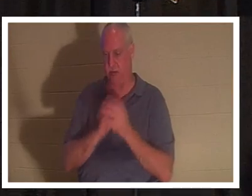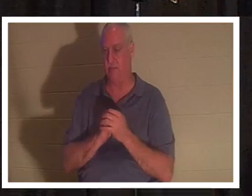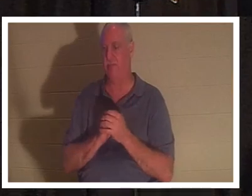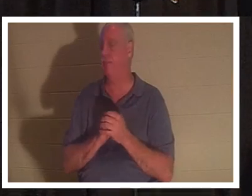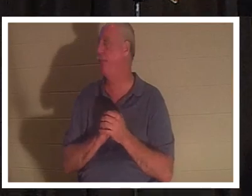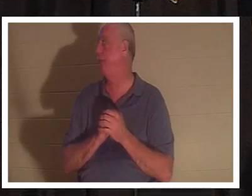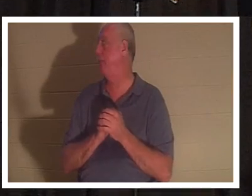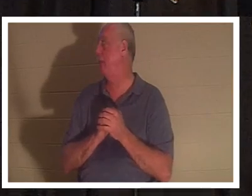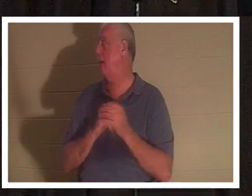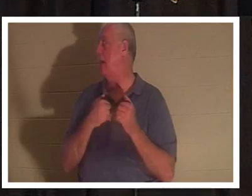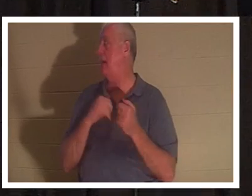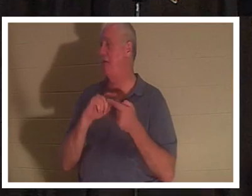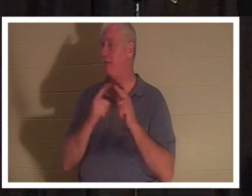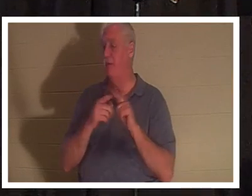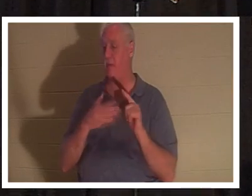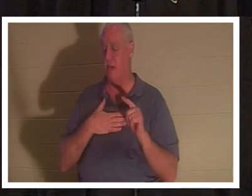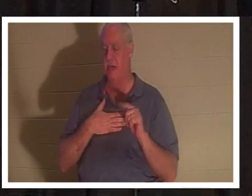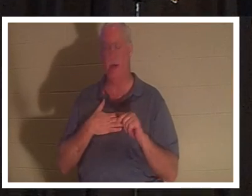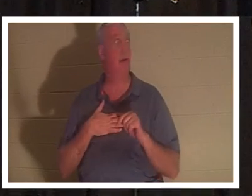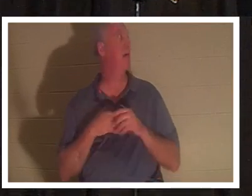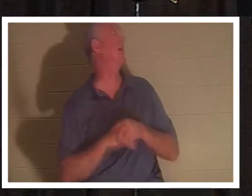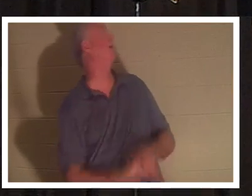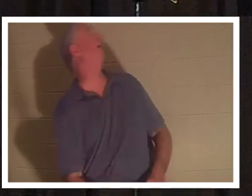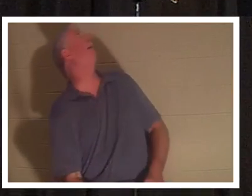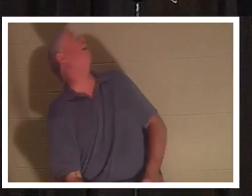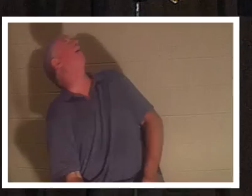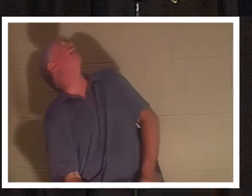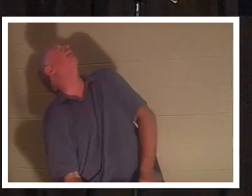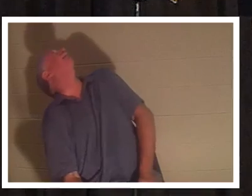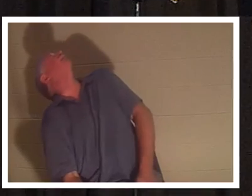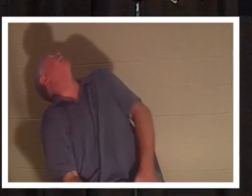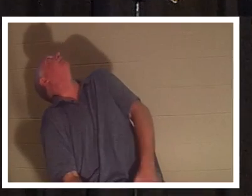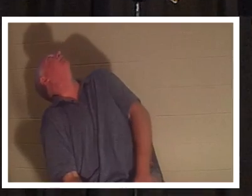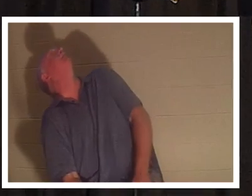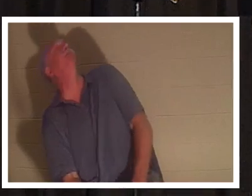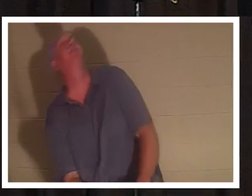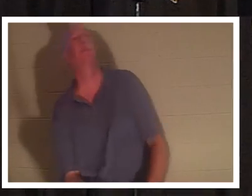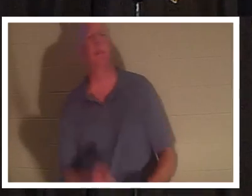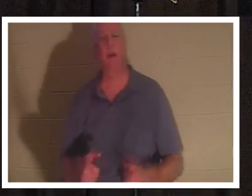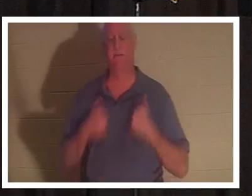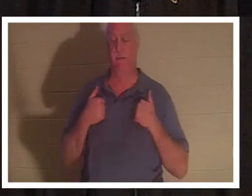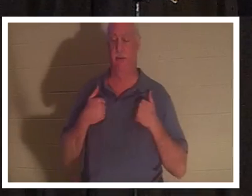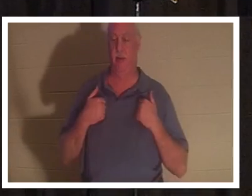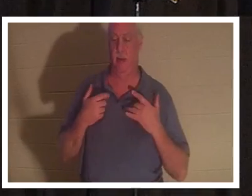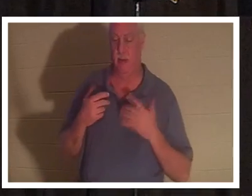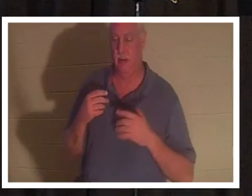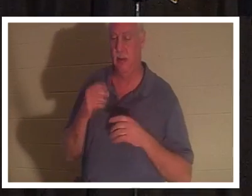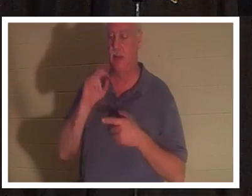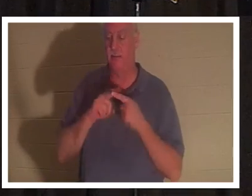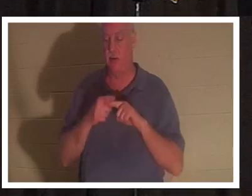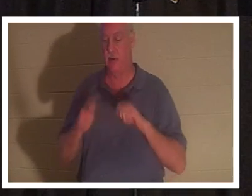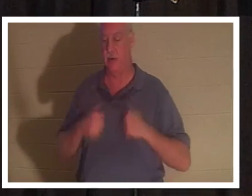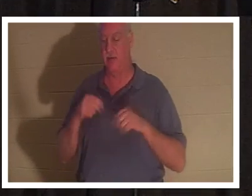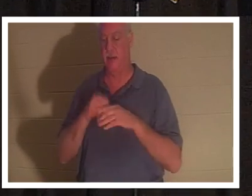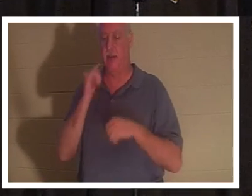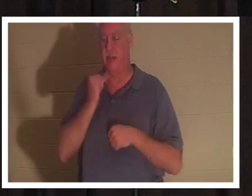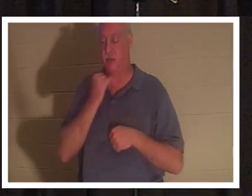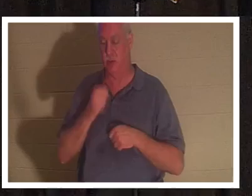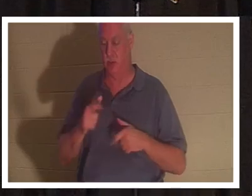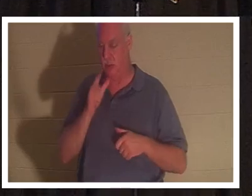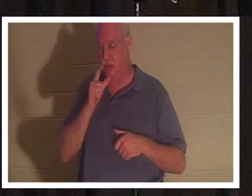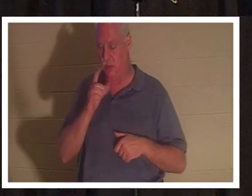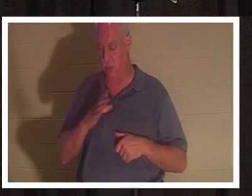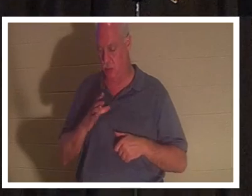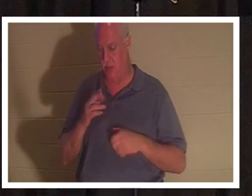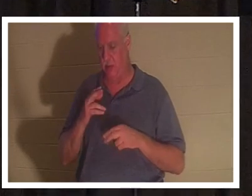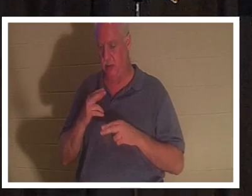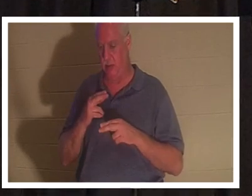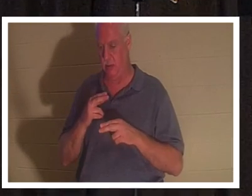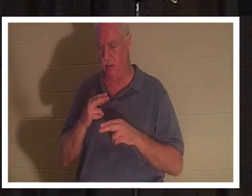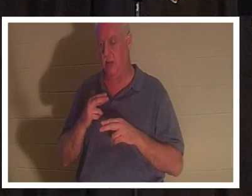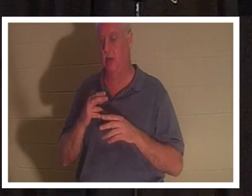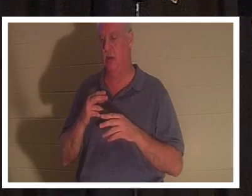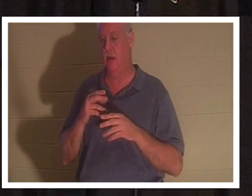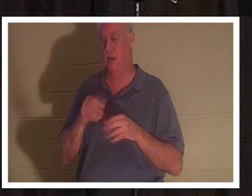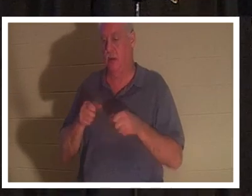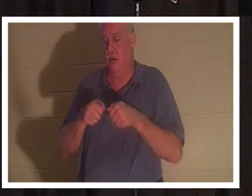이스라엘에 사는 친구가 있습니다 . 크리스틴이라는 이름의 여성이 아기를 잃었습니다. 그녀는